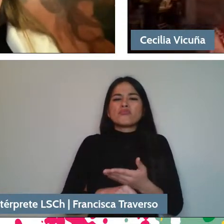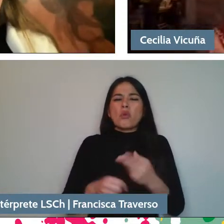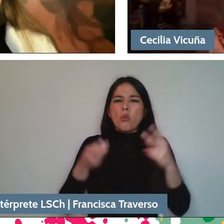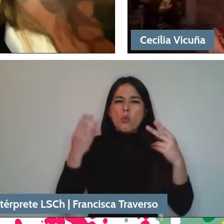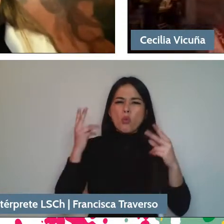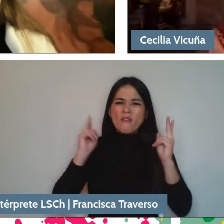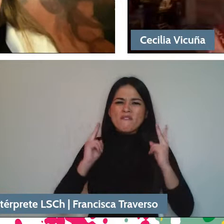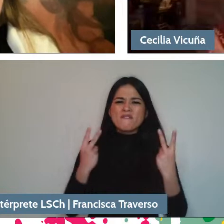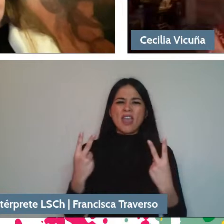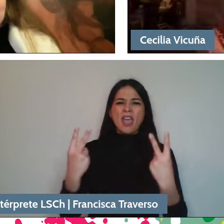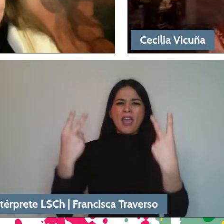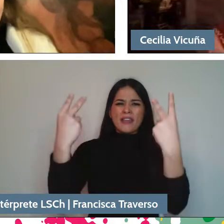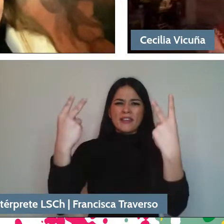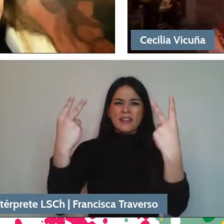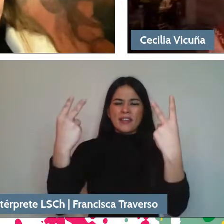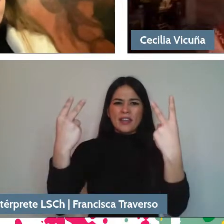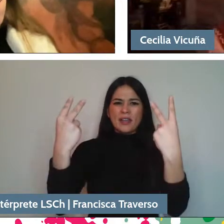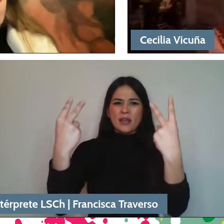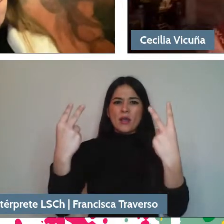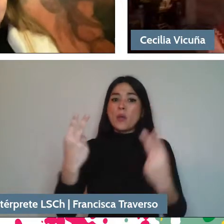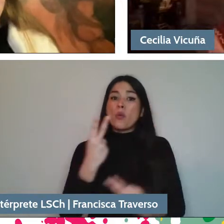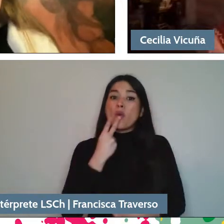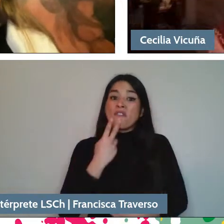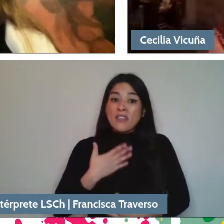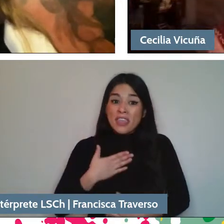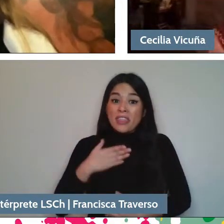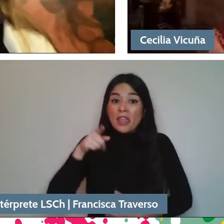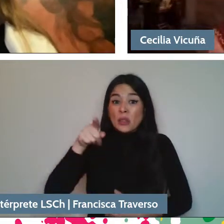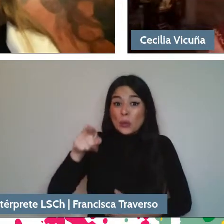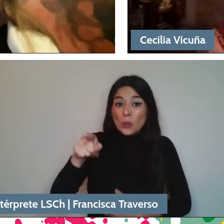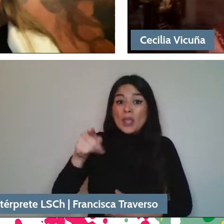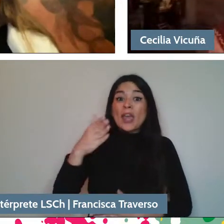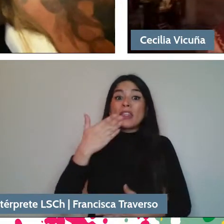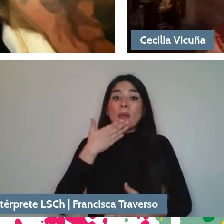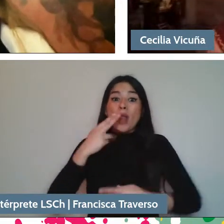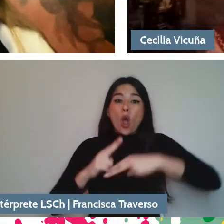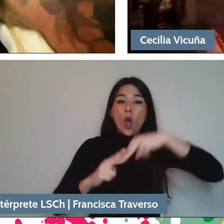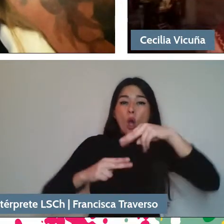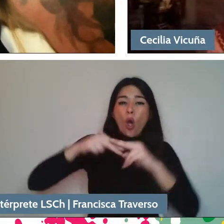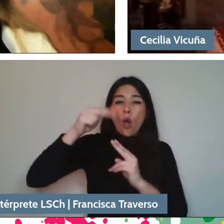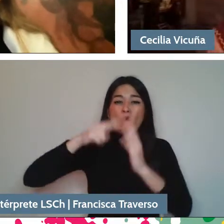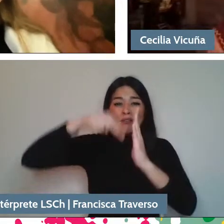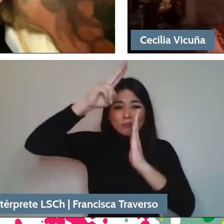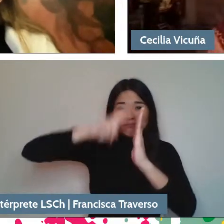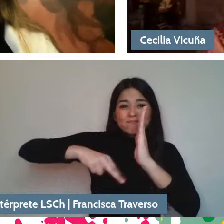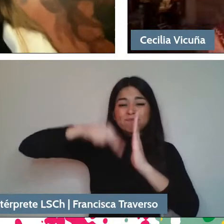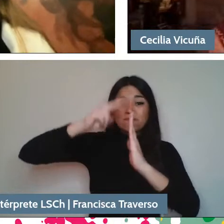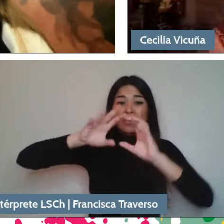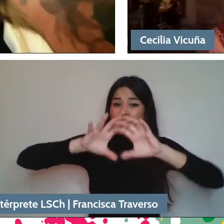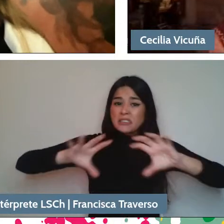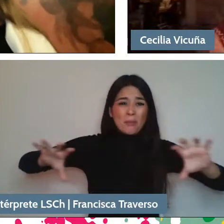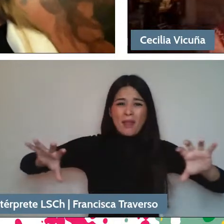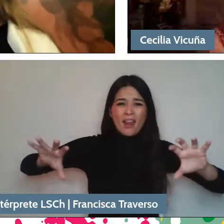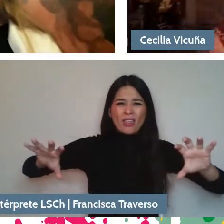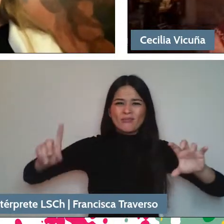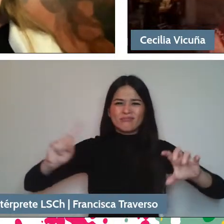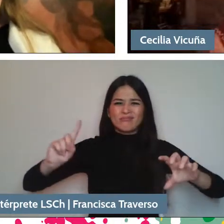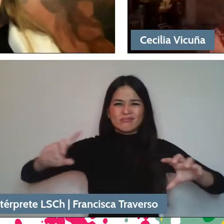que son dos cosas que, en tu caso, no están para nada separadas. Y yo pensaba que... a mí me parecía,